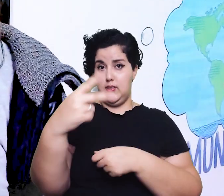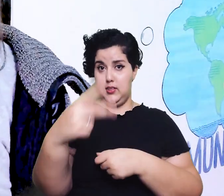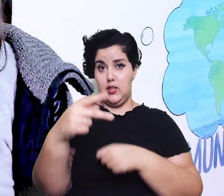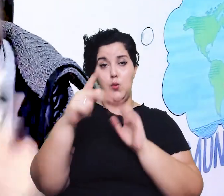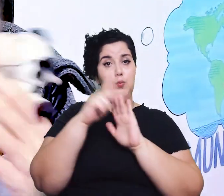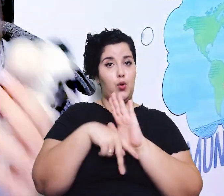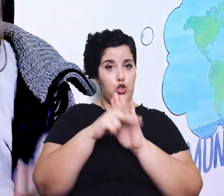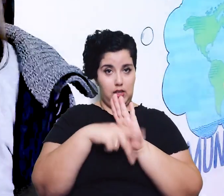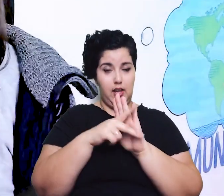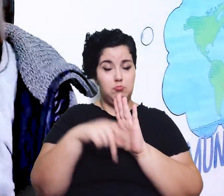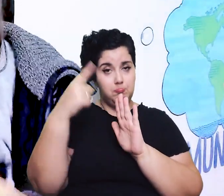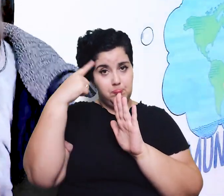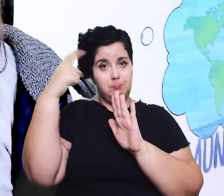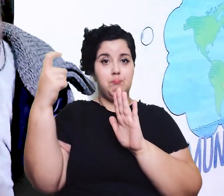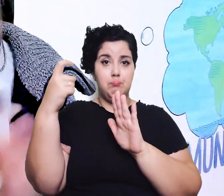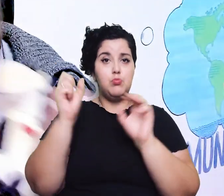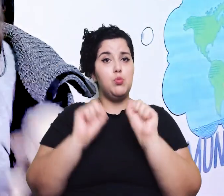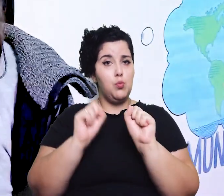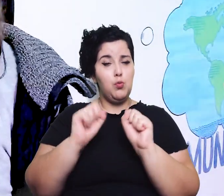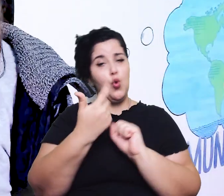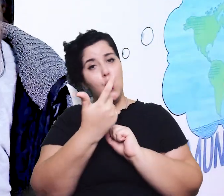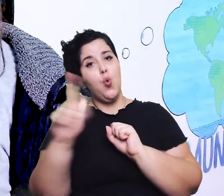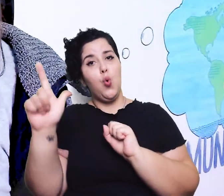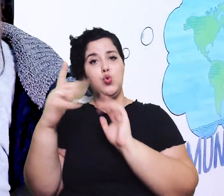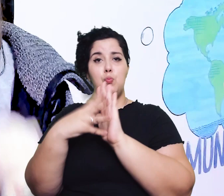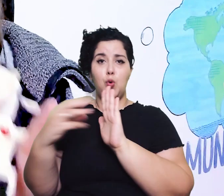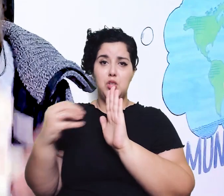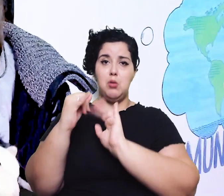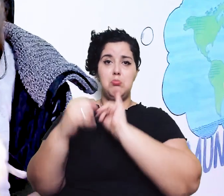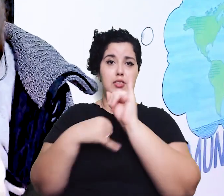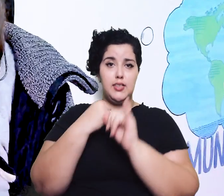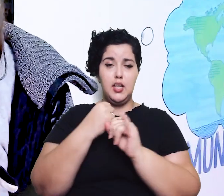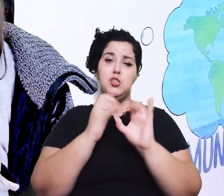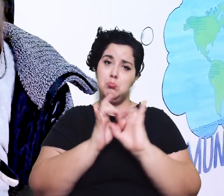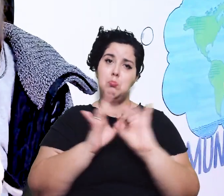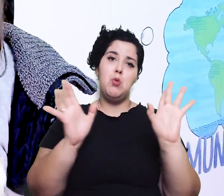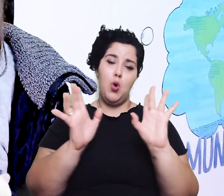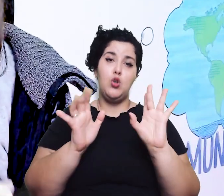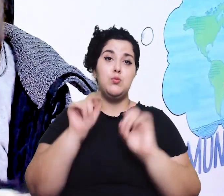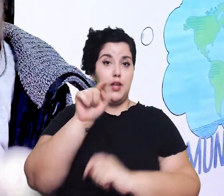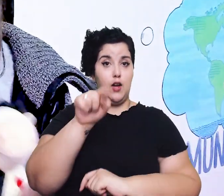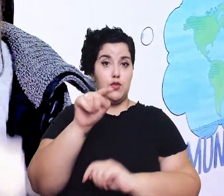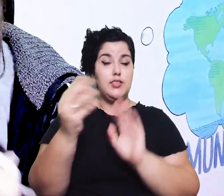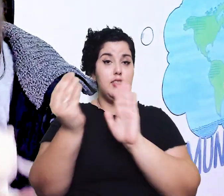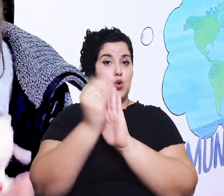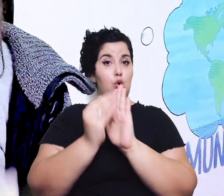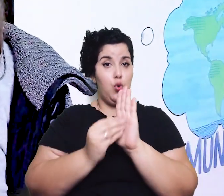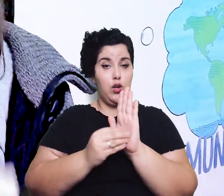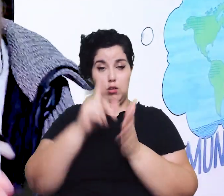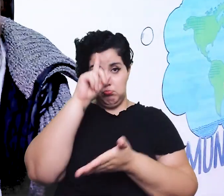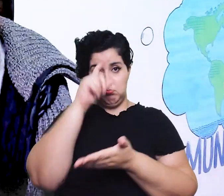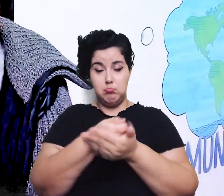meu, se você quiser pode utilizar qualquer outro modelo, mas o importante aqui é que você tenha bem definido qual